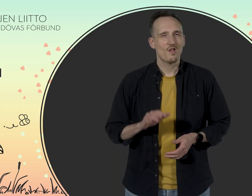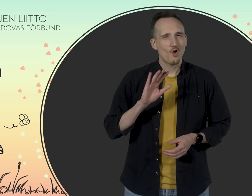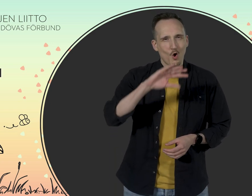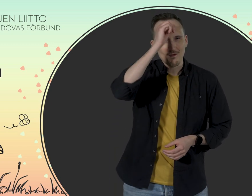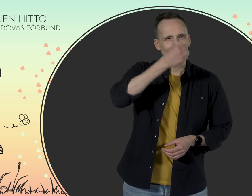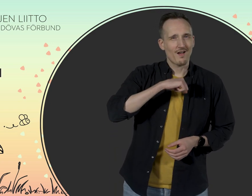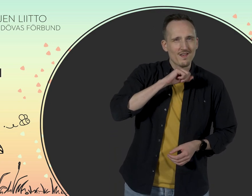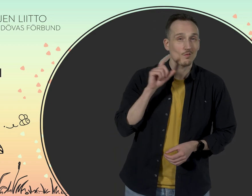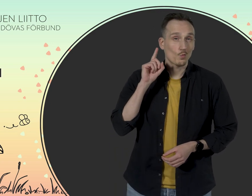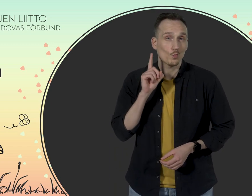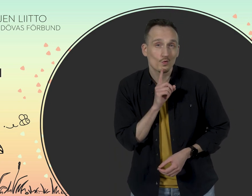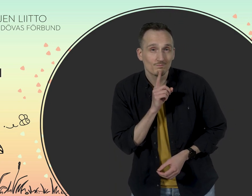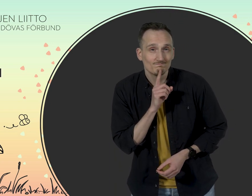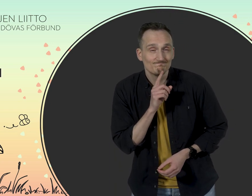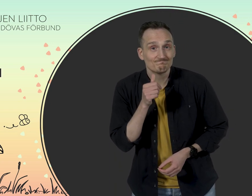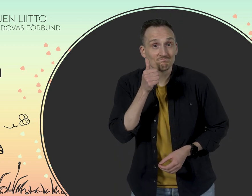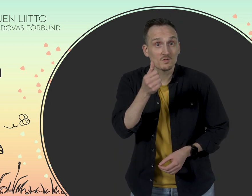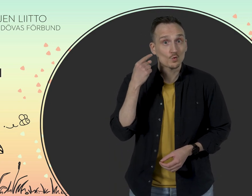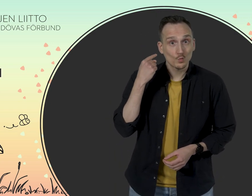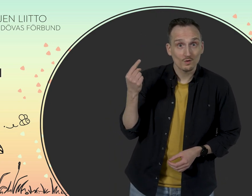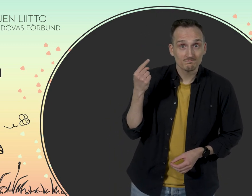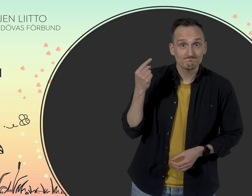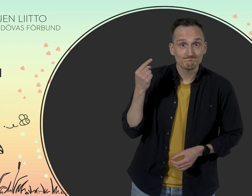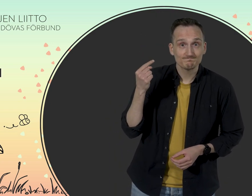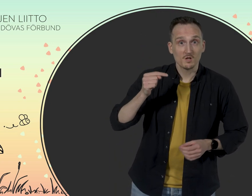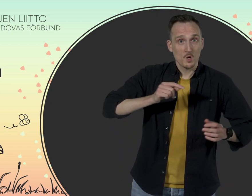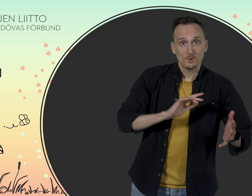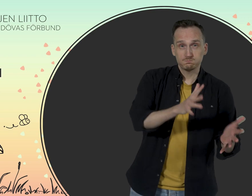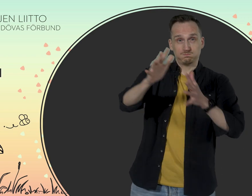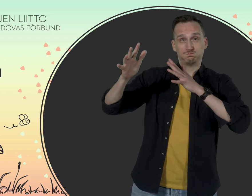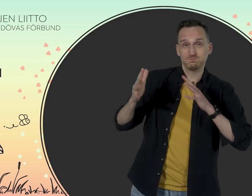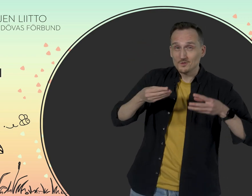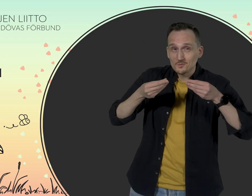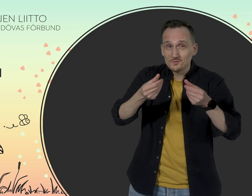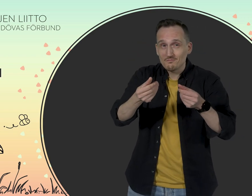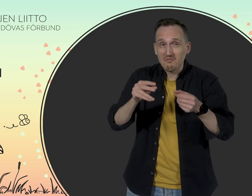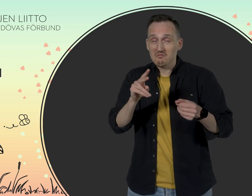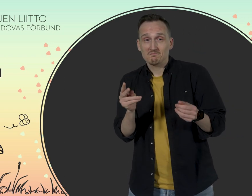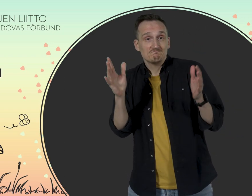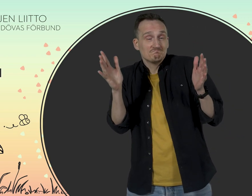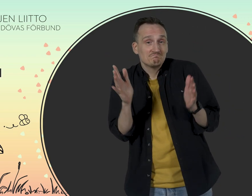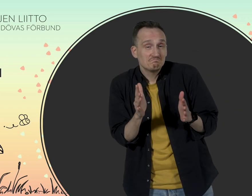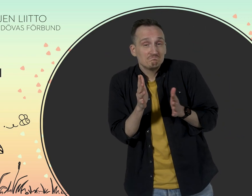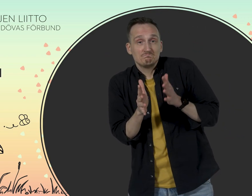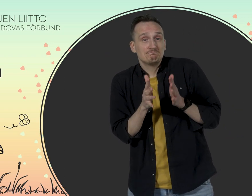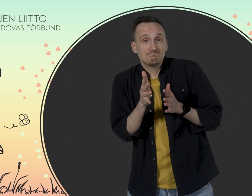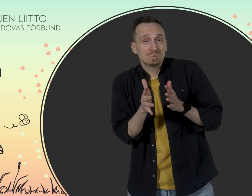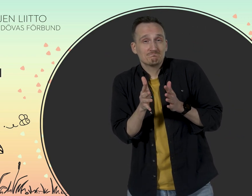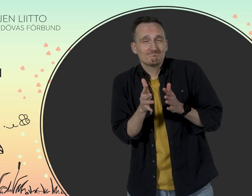Ovatko vanhempasi kuuroja? Oletko itse kuuleva? Viitotpa enemmän tai vähemmän, -